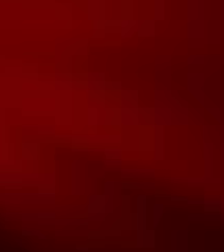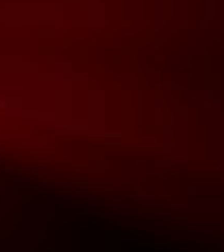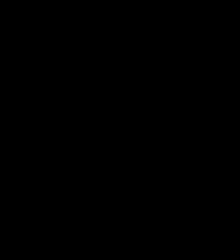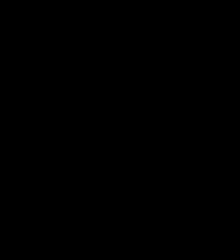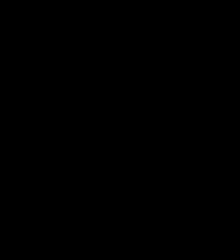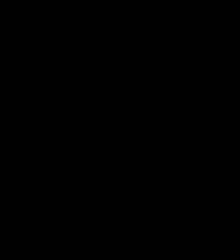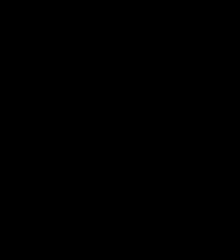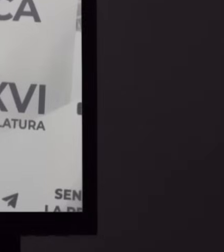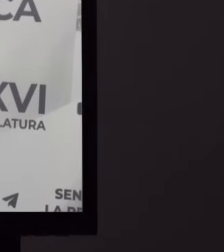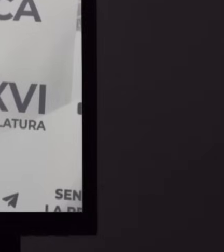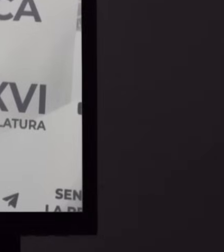[Música] [Aplausos]